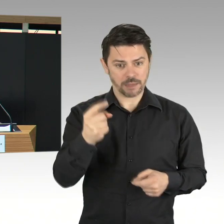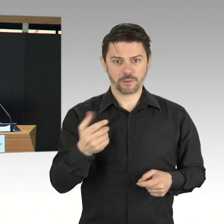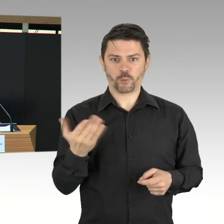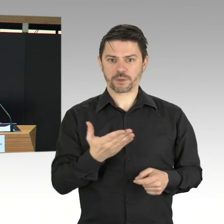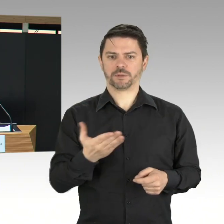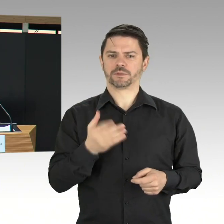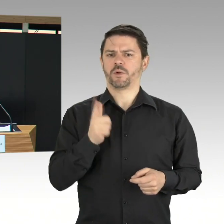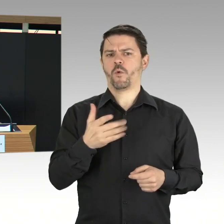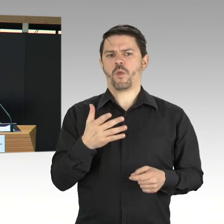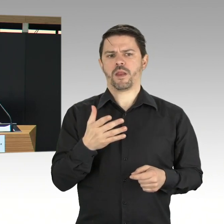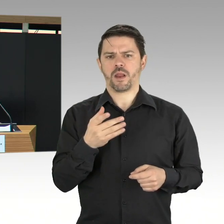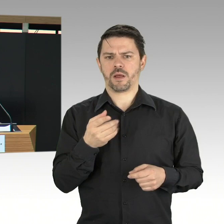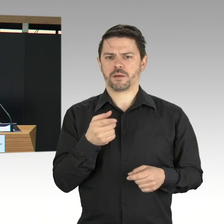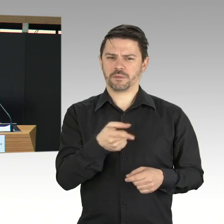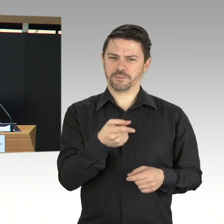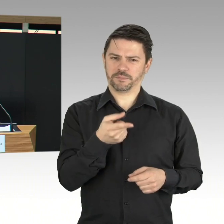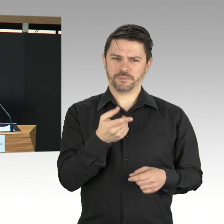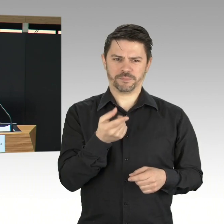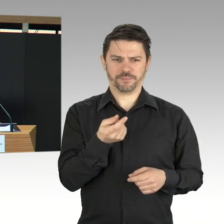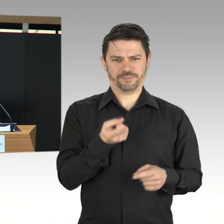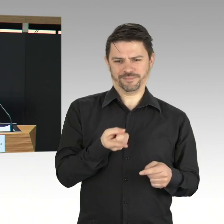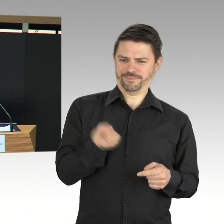sprechen aber eine andere Sprache, meine Damen und Herren,